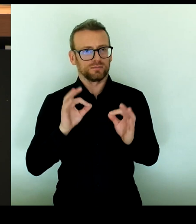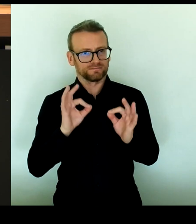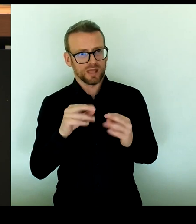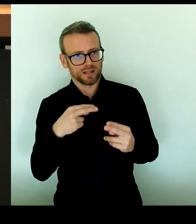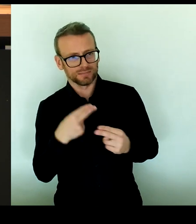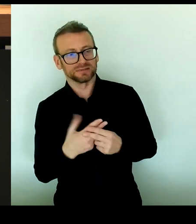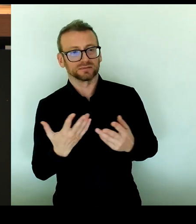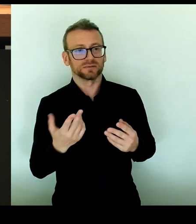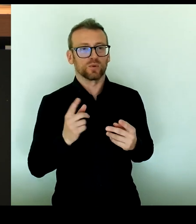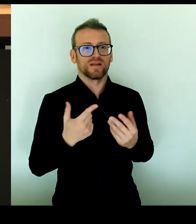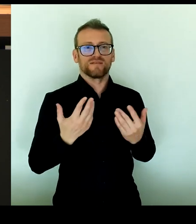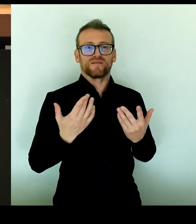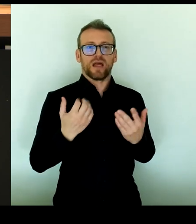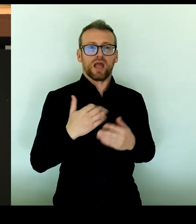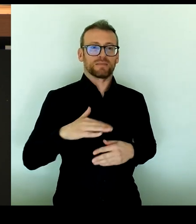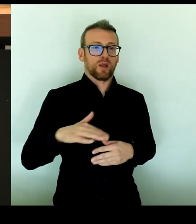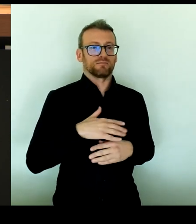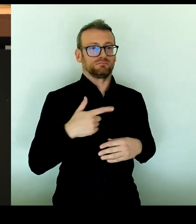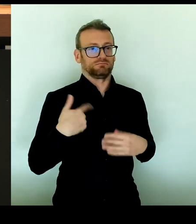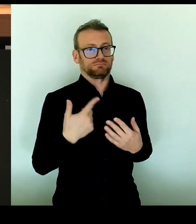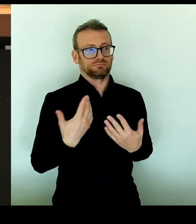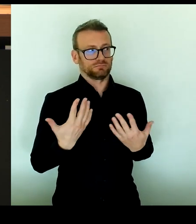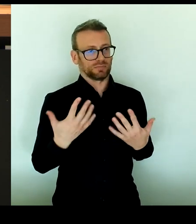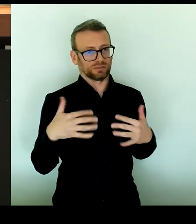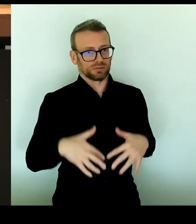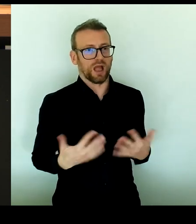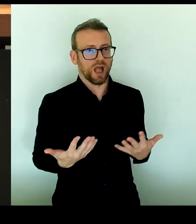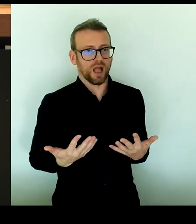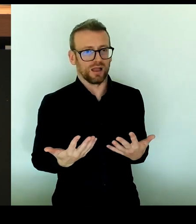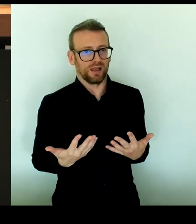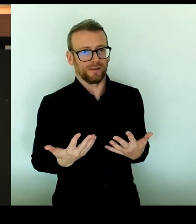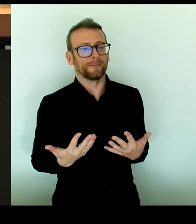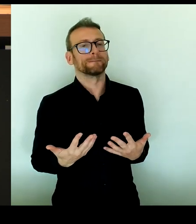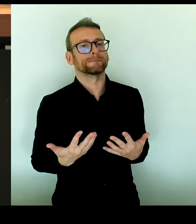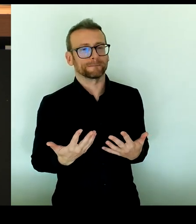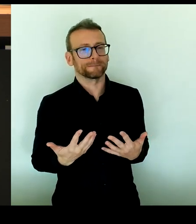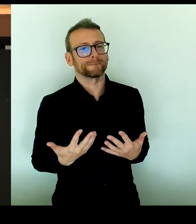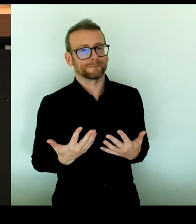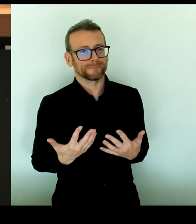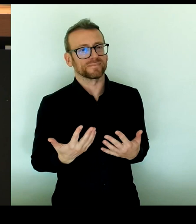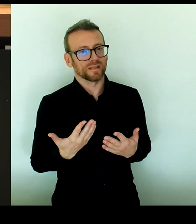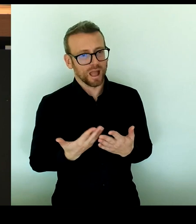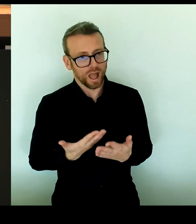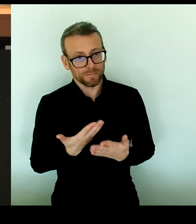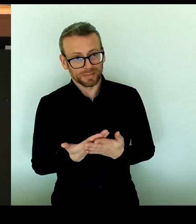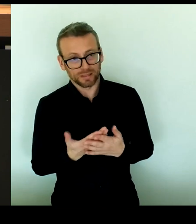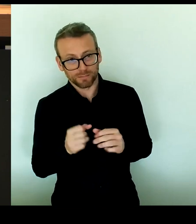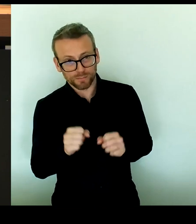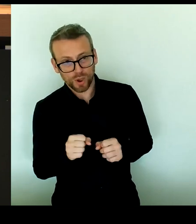Und ich habe eher den Eindruck, dass Sie gar nicht wissen, wovon wir reden und es nur deswegen als Worthülsen betrachten. (Beifall)